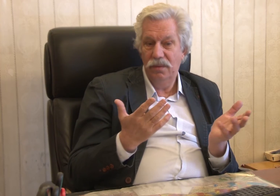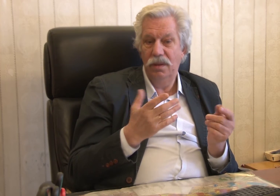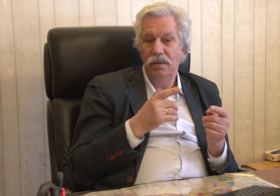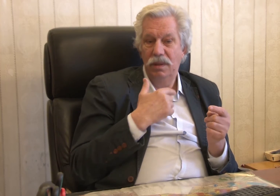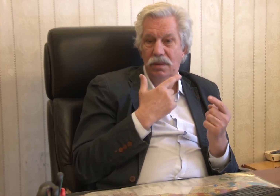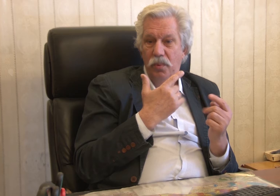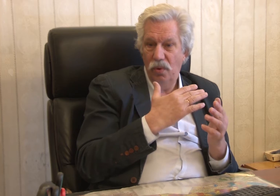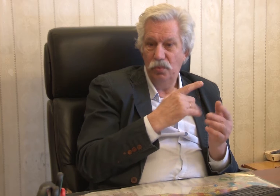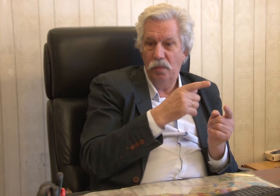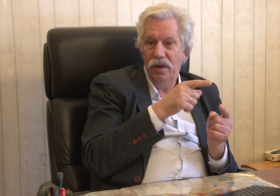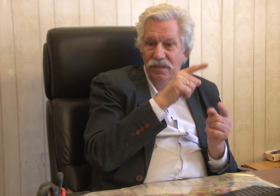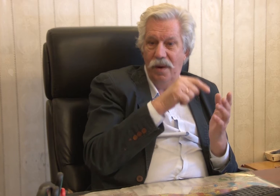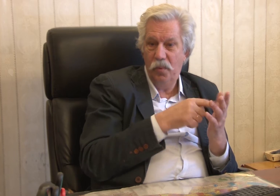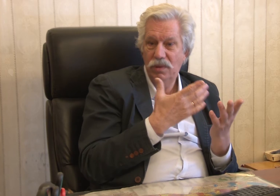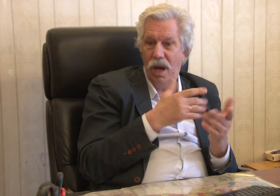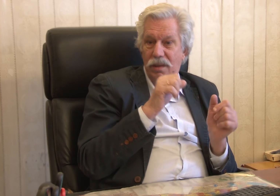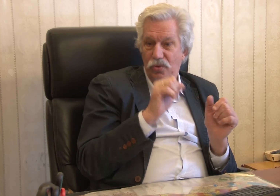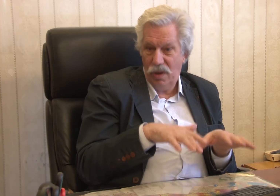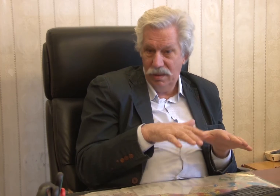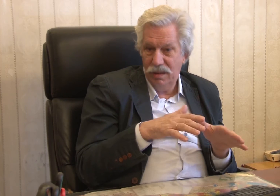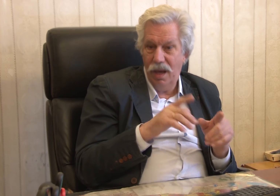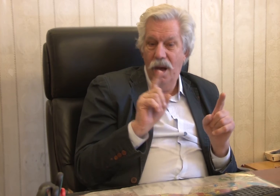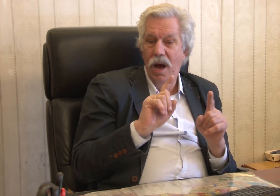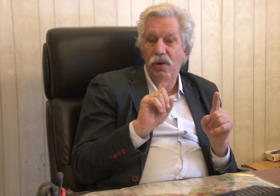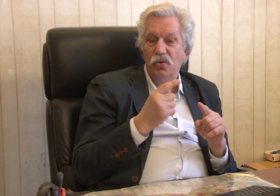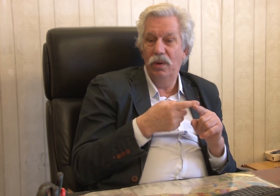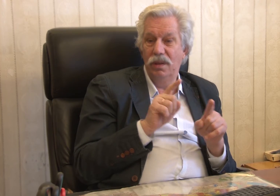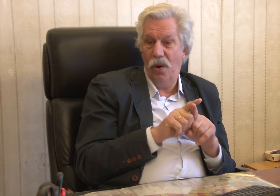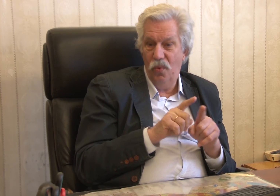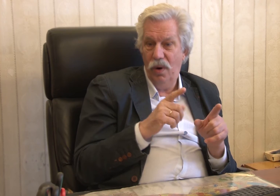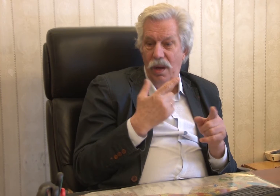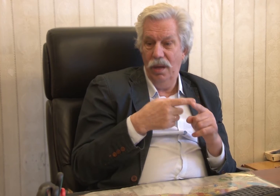Мы просим, чтобы этот вопрос как-то решался. Что это такое?